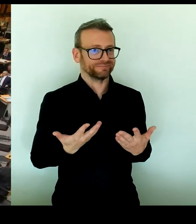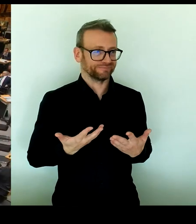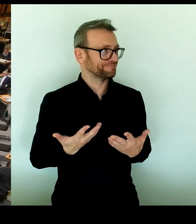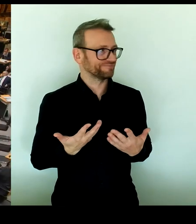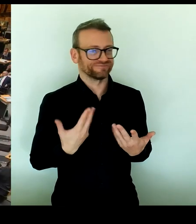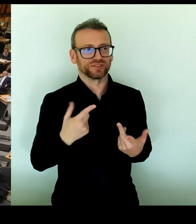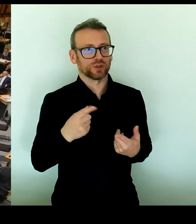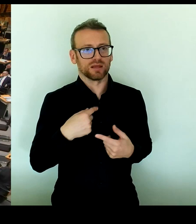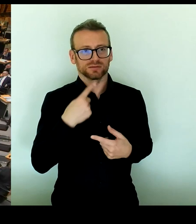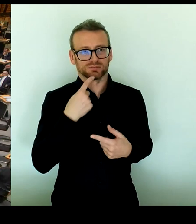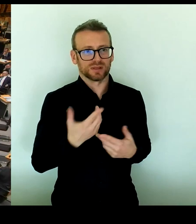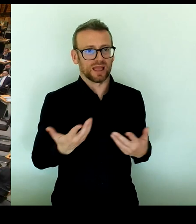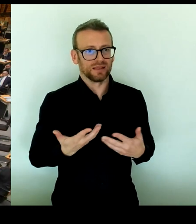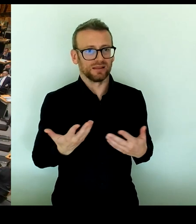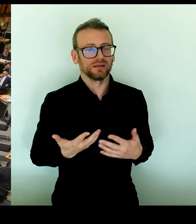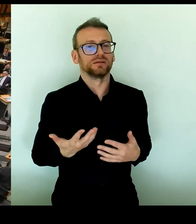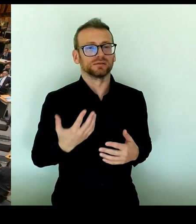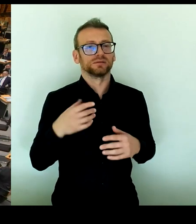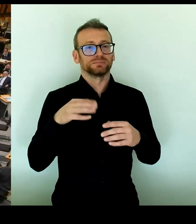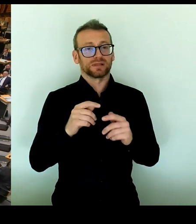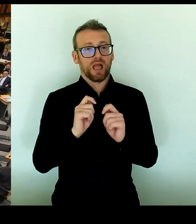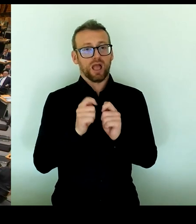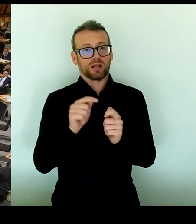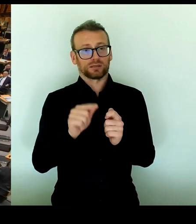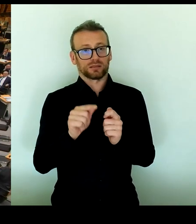(Beifall) (Rednerwechsel) Vielen Dank. Für die FDP-Fraktion hat der Kollege Kluckert das Wort.(Rednerwechse)